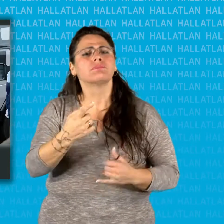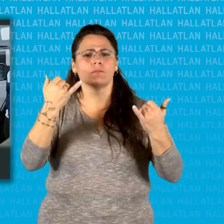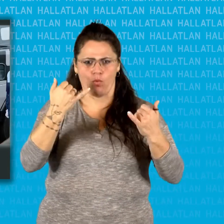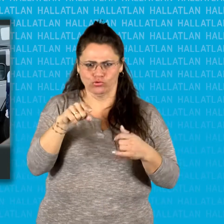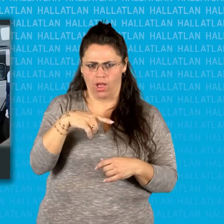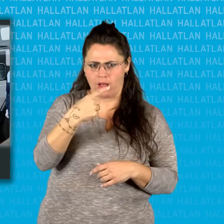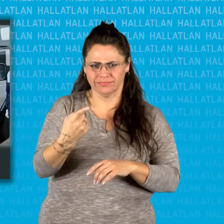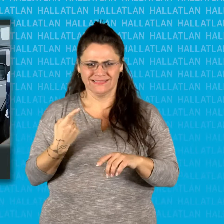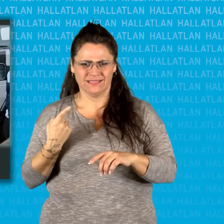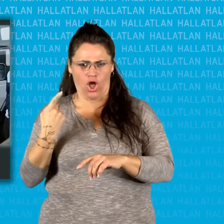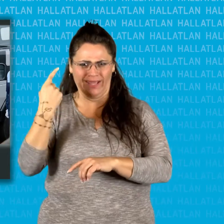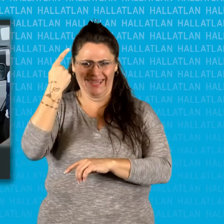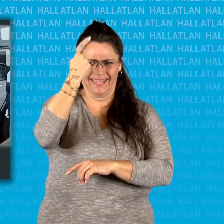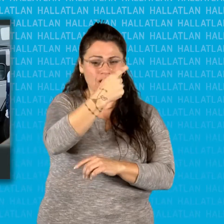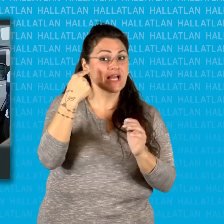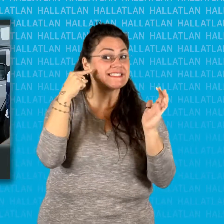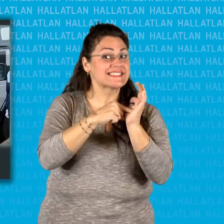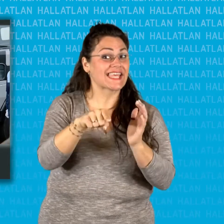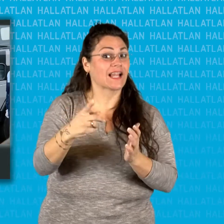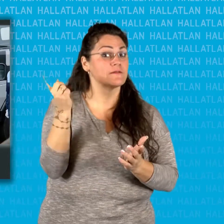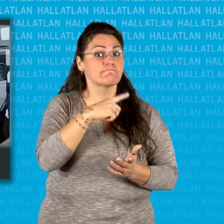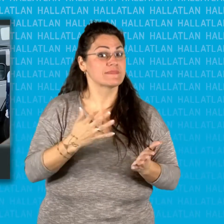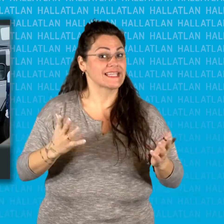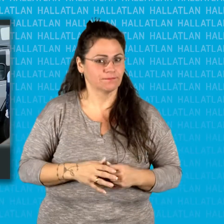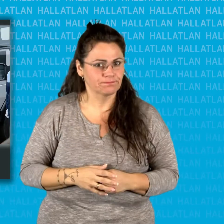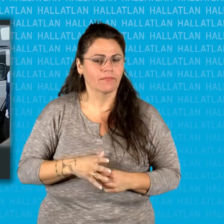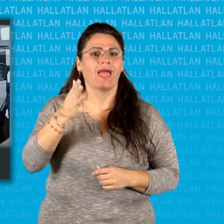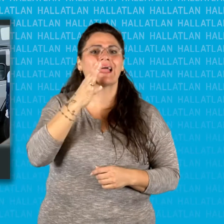A mostani kilövés célja és időzítése arra utal,